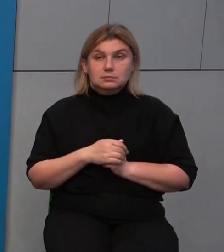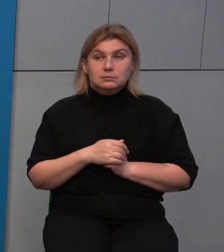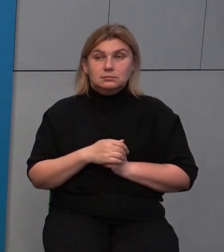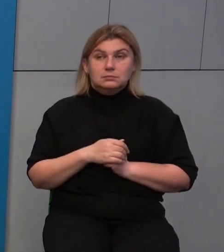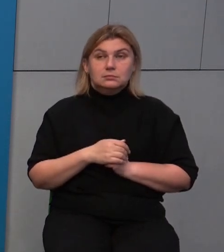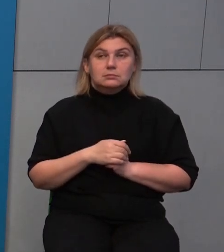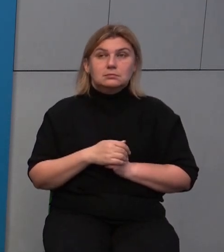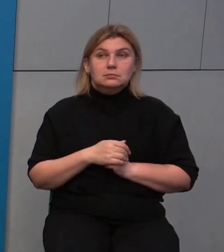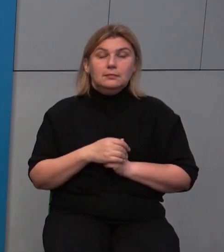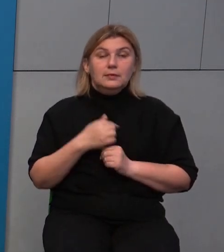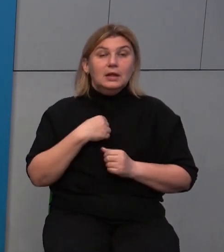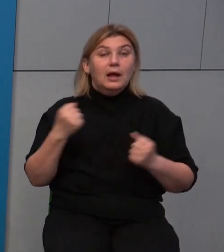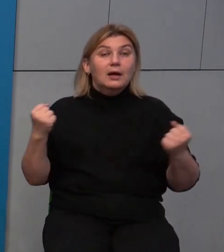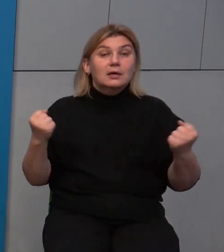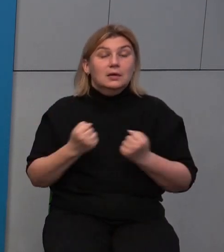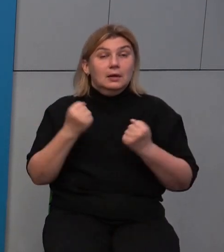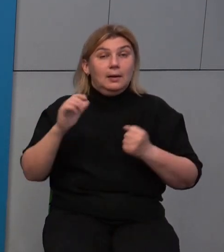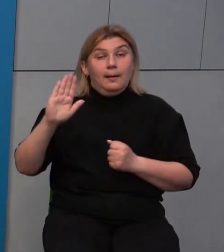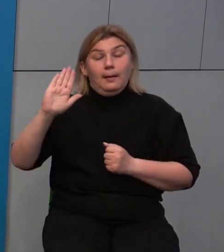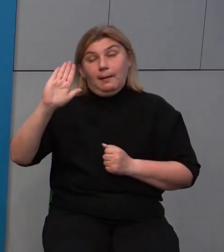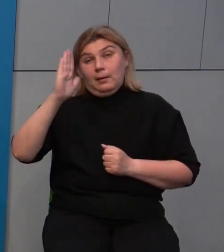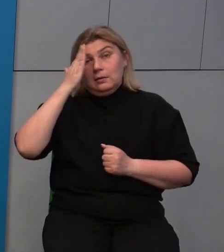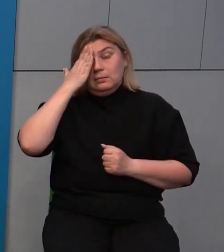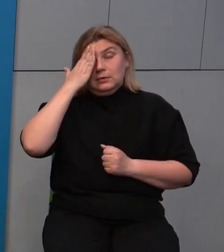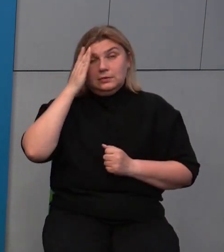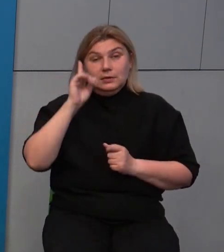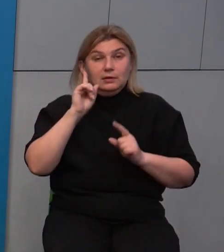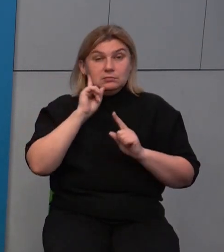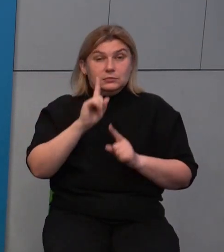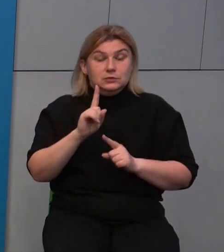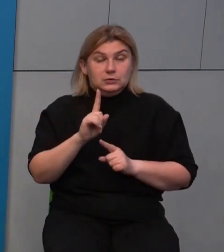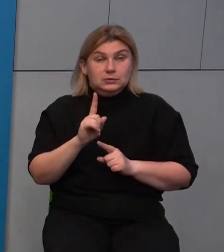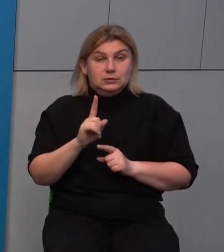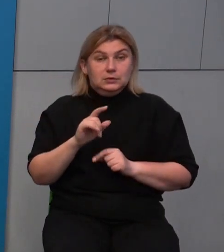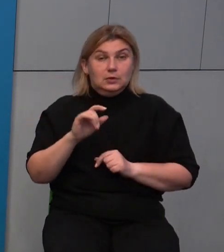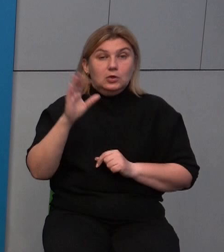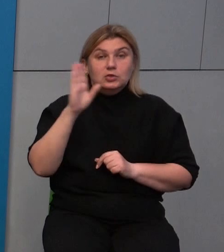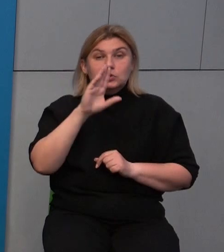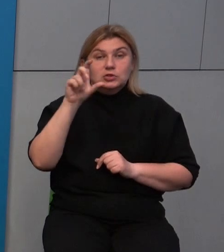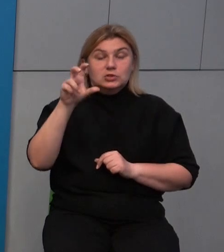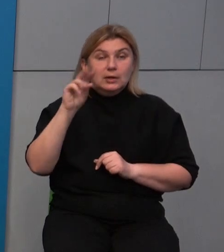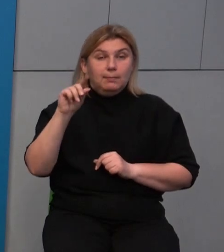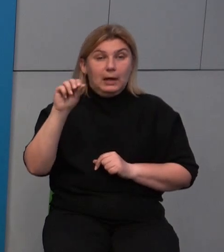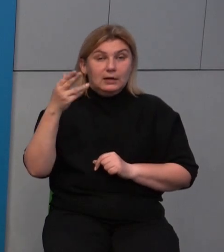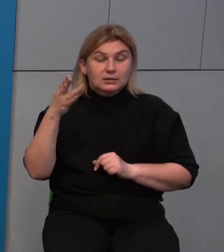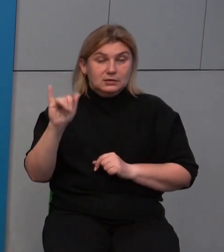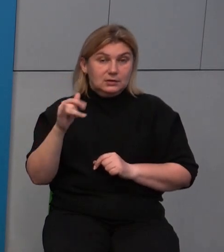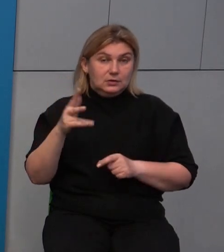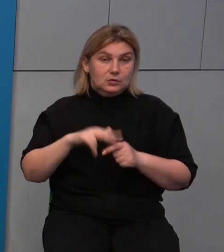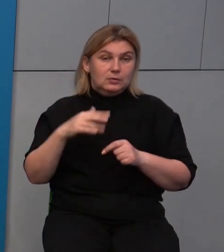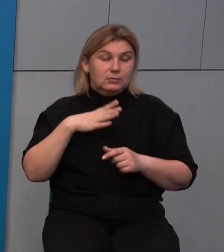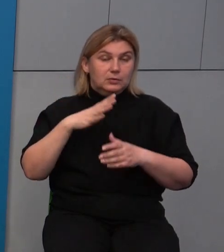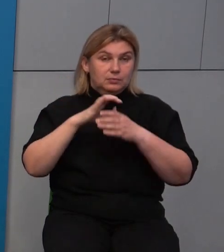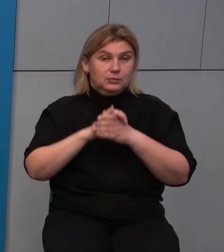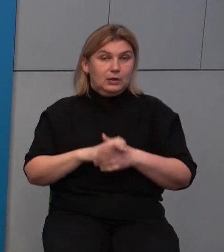No, ja starałam się poznać, to rzeczywiście tutaj Jan Józef Szczepański, który był jego przyjacielem i zostawił dzienniki.